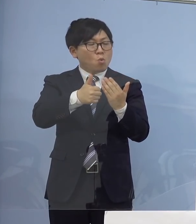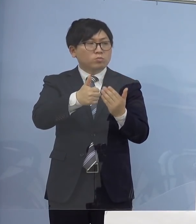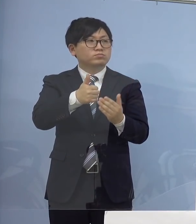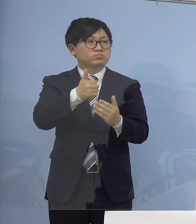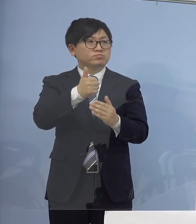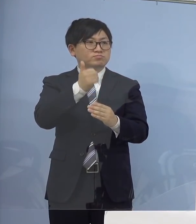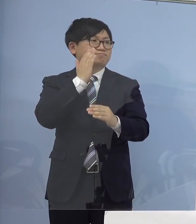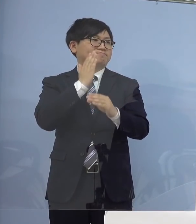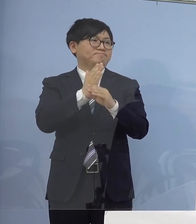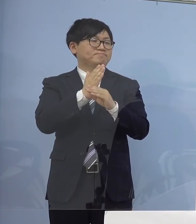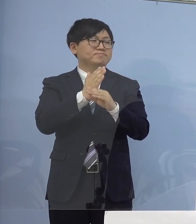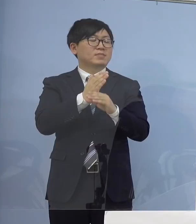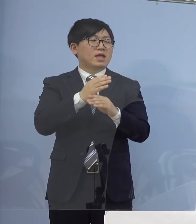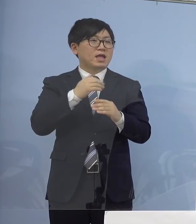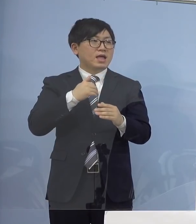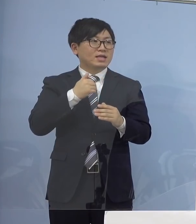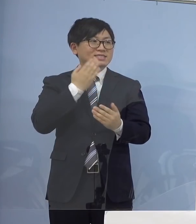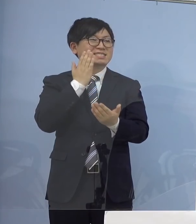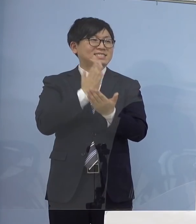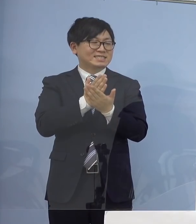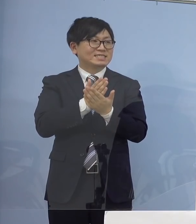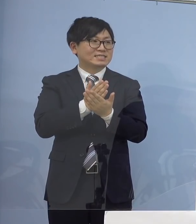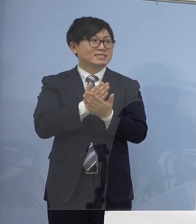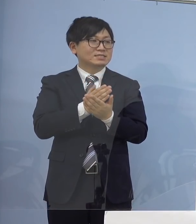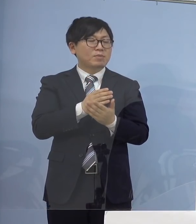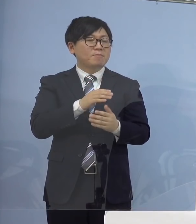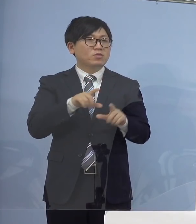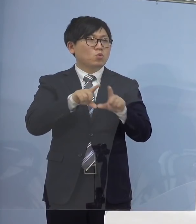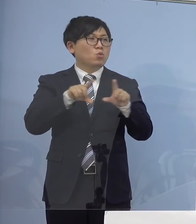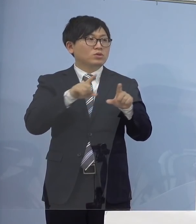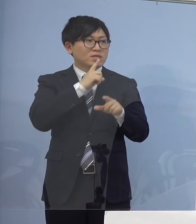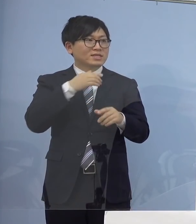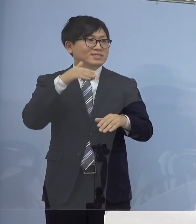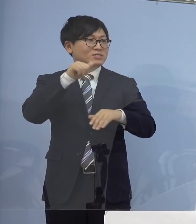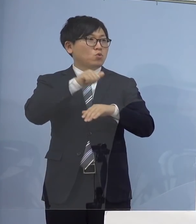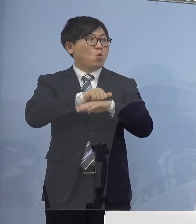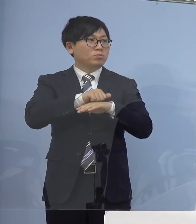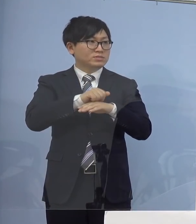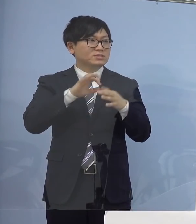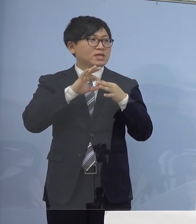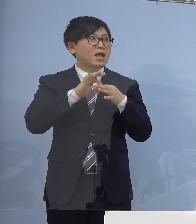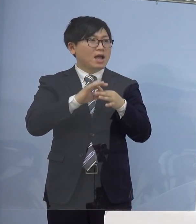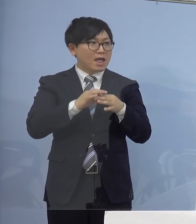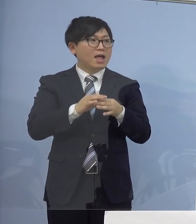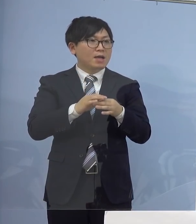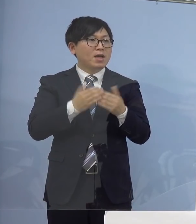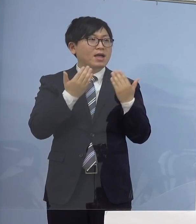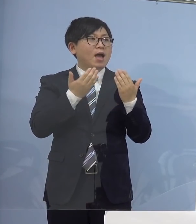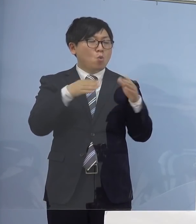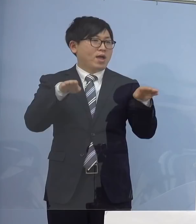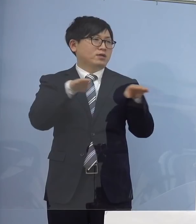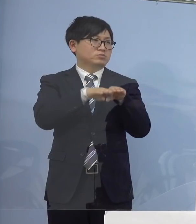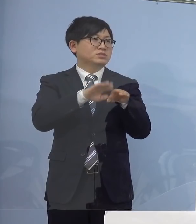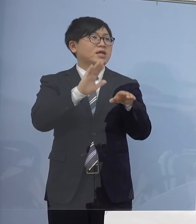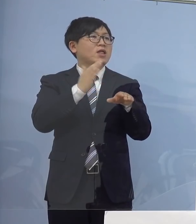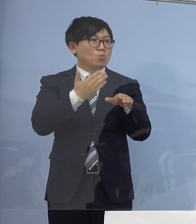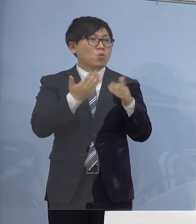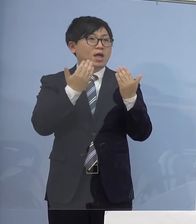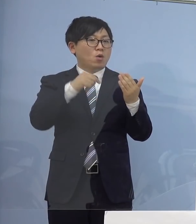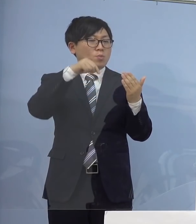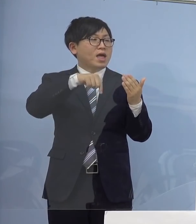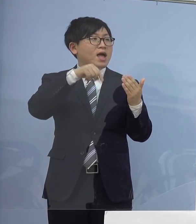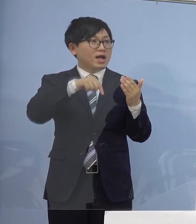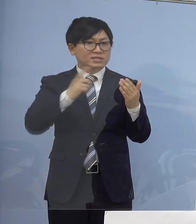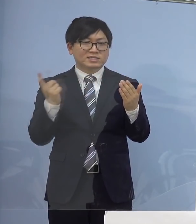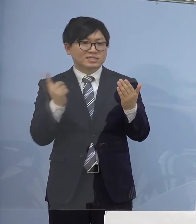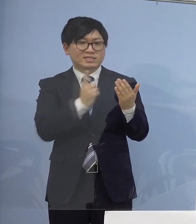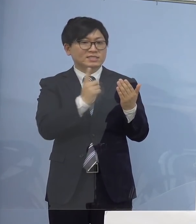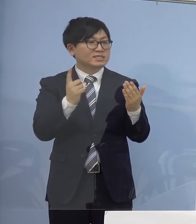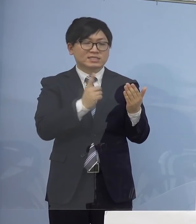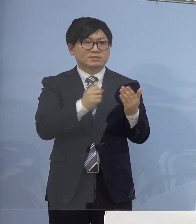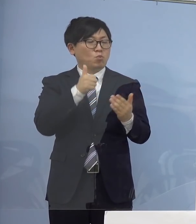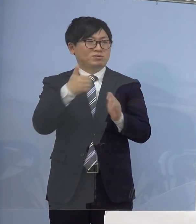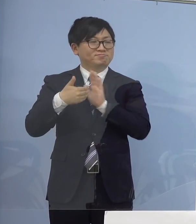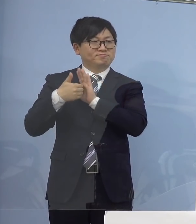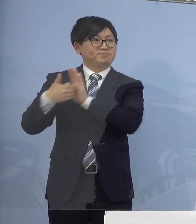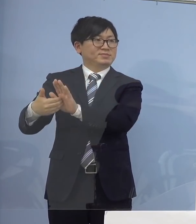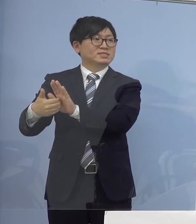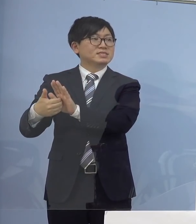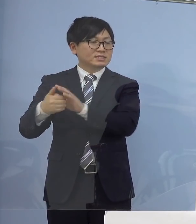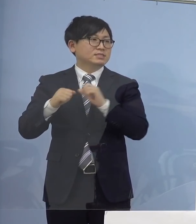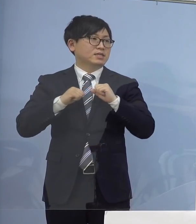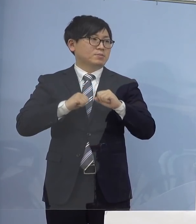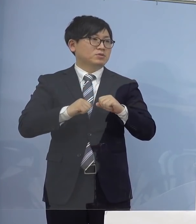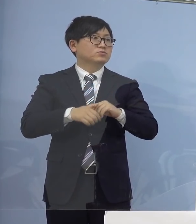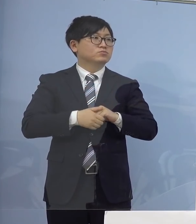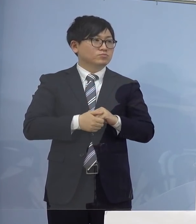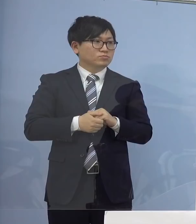日曜日なので当然休校されている状態ですが 学校自体は立ち入り禁止ということになっております